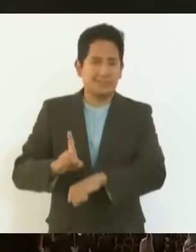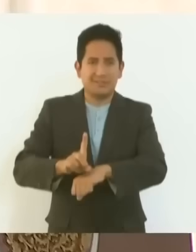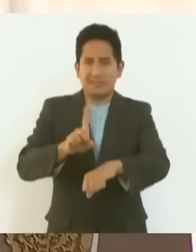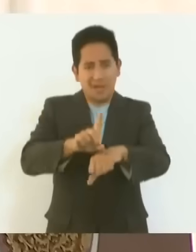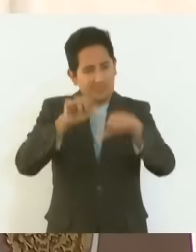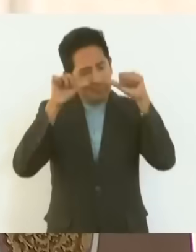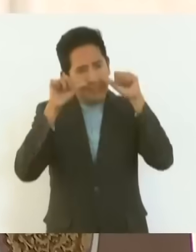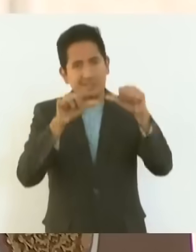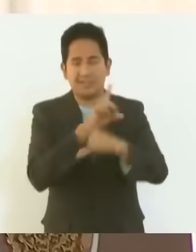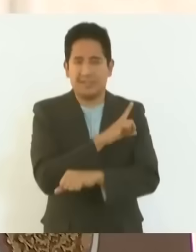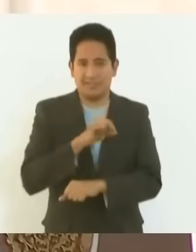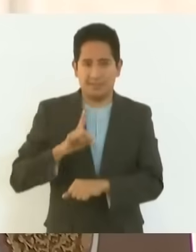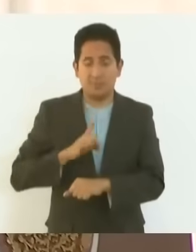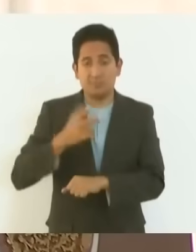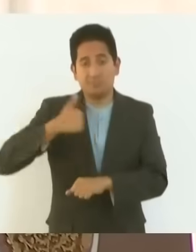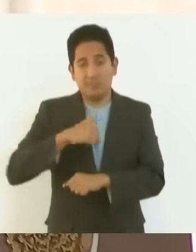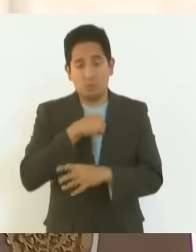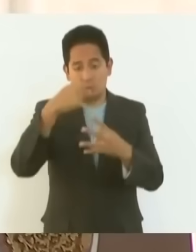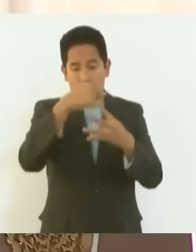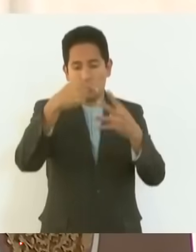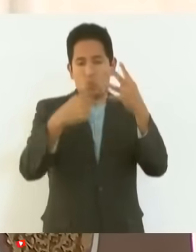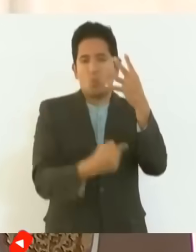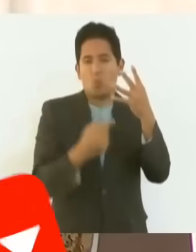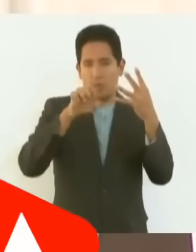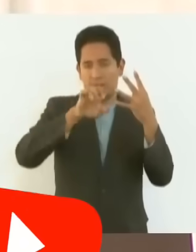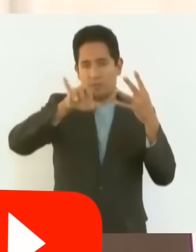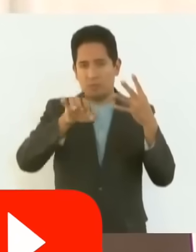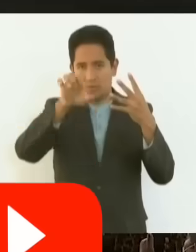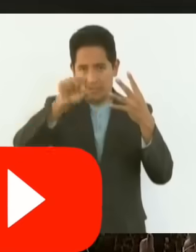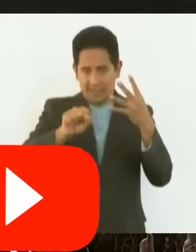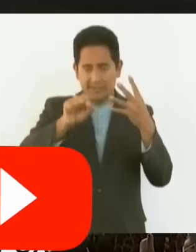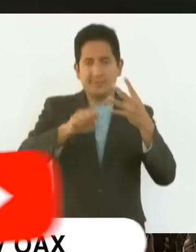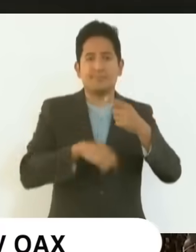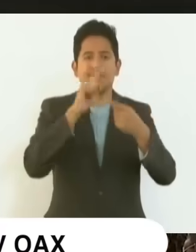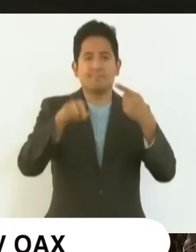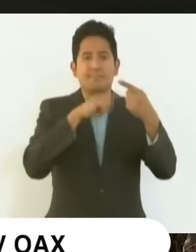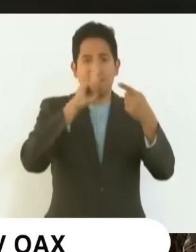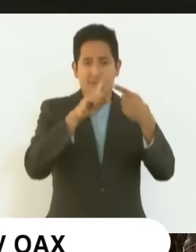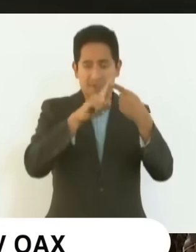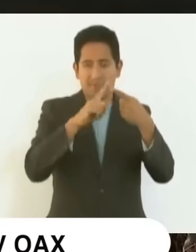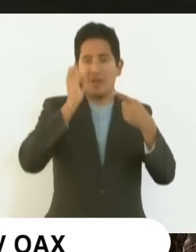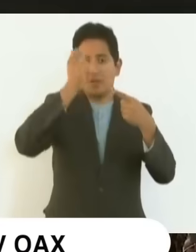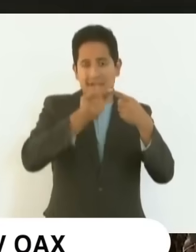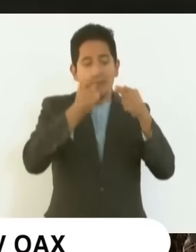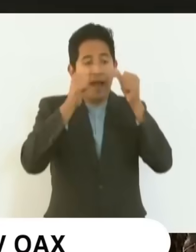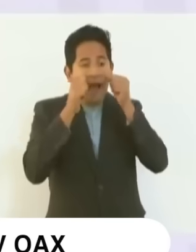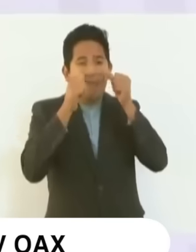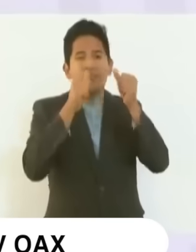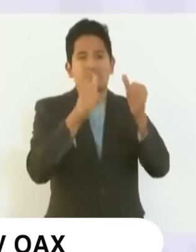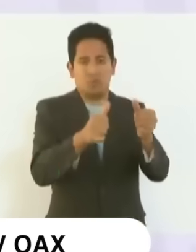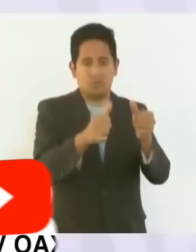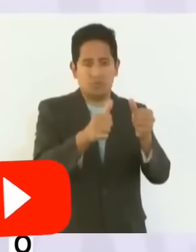cuatro ejes, cuatro puntos sustantivos. El primero es la atención a las causas, que es esencia del